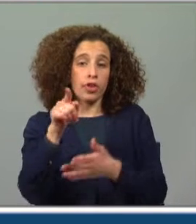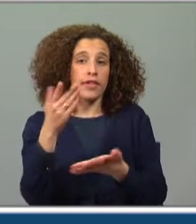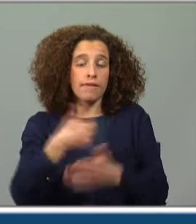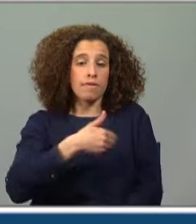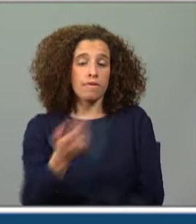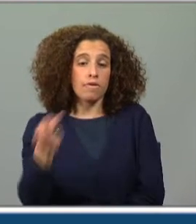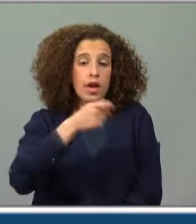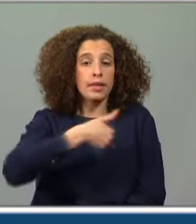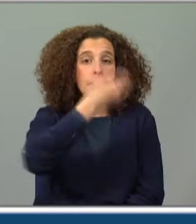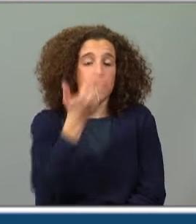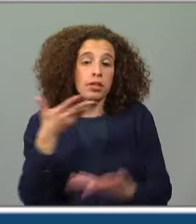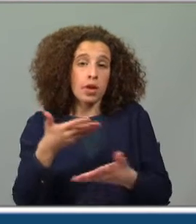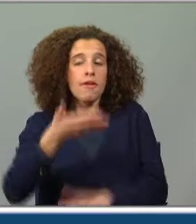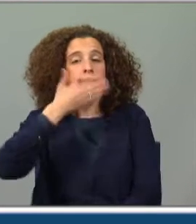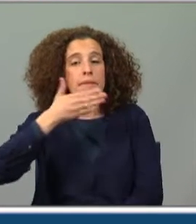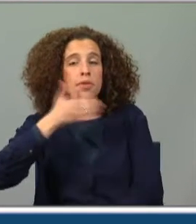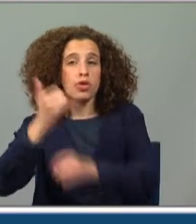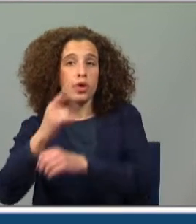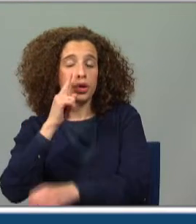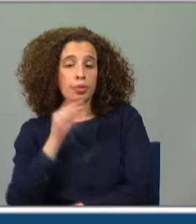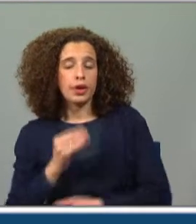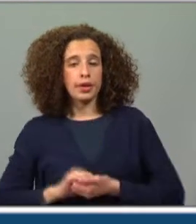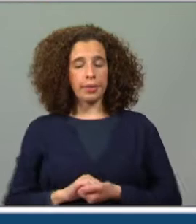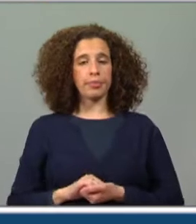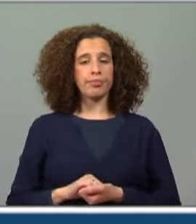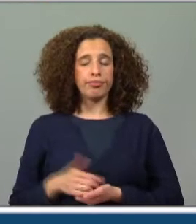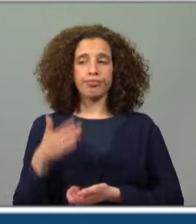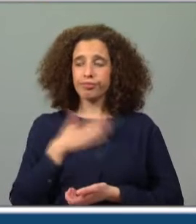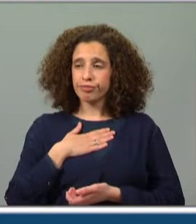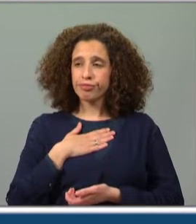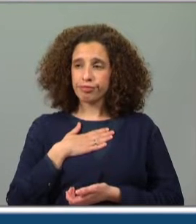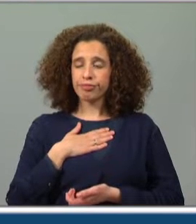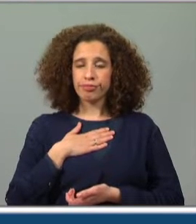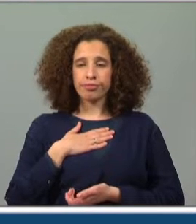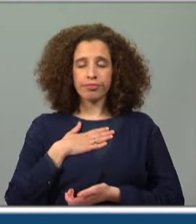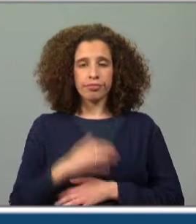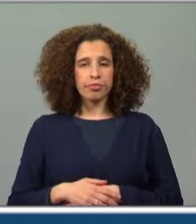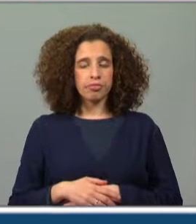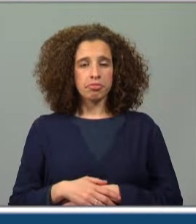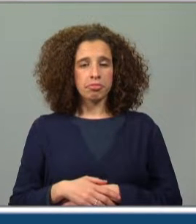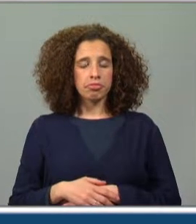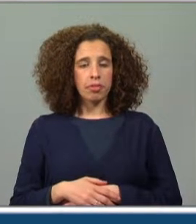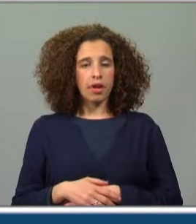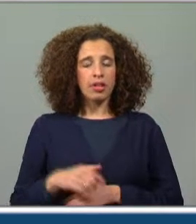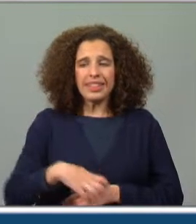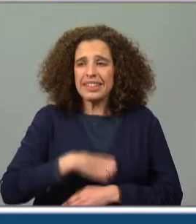de modo que eu emprestei a outra menina e eu que não era dada olheiras sentia as 所以我把它藉給了另一個女孩而我，沒有被黑眼圈，感覺到